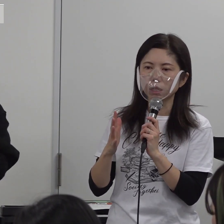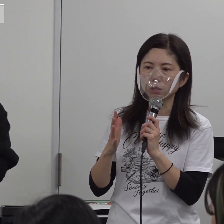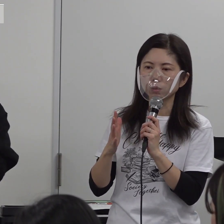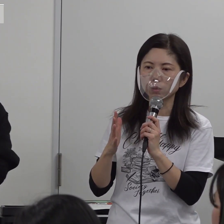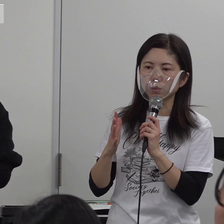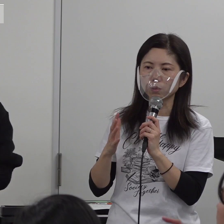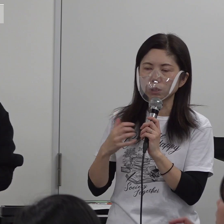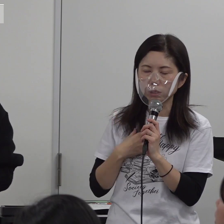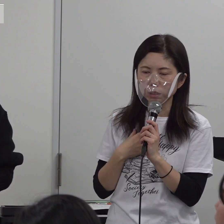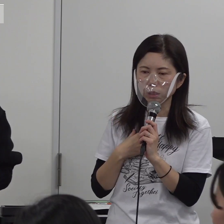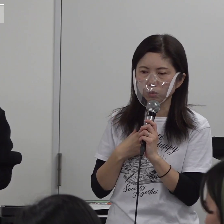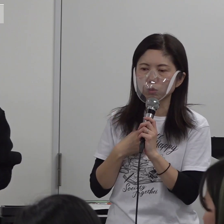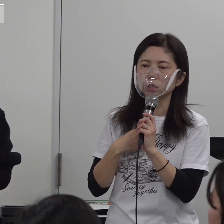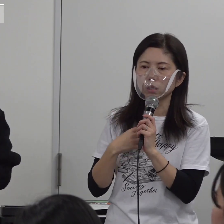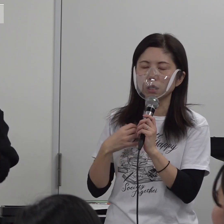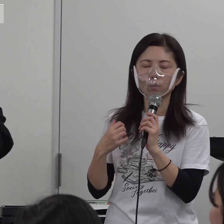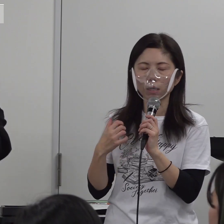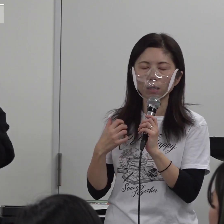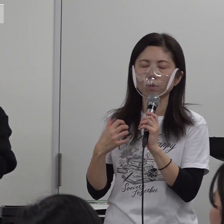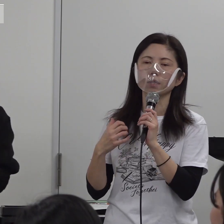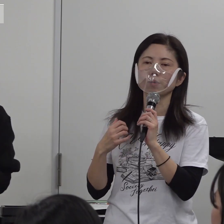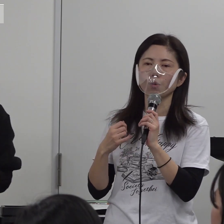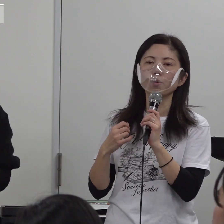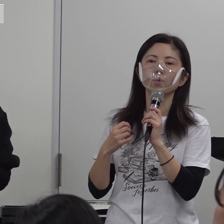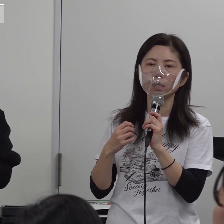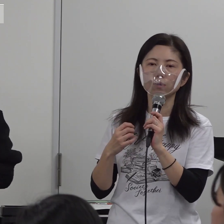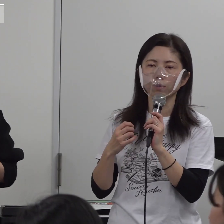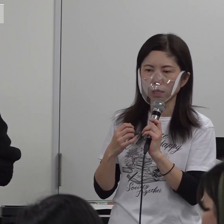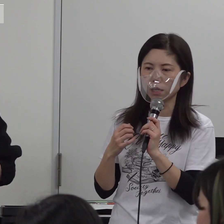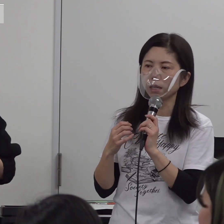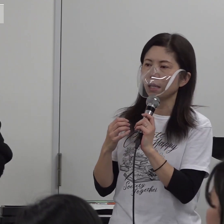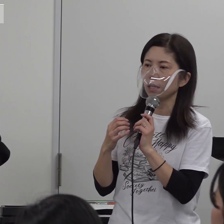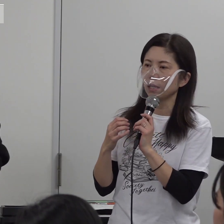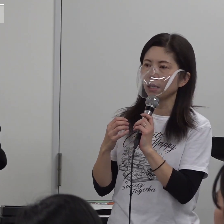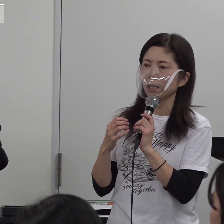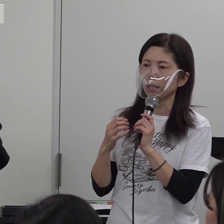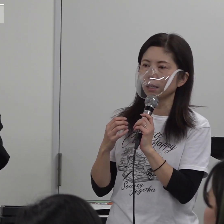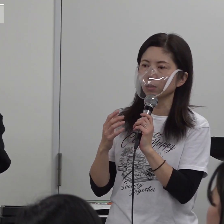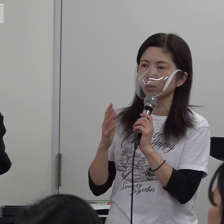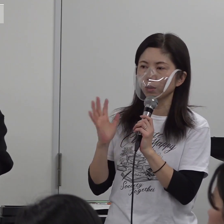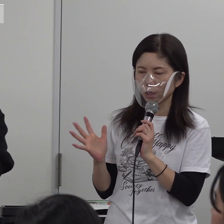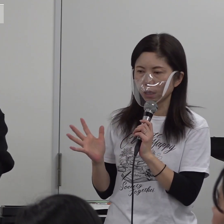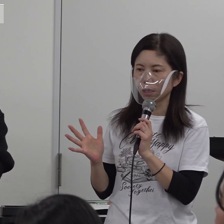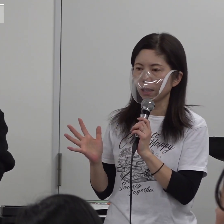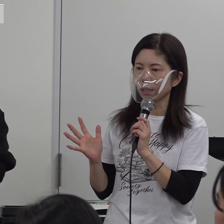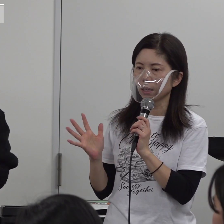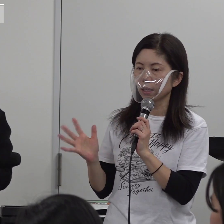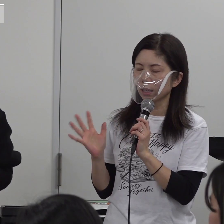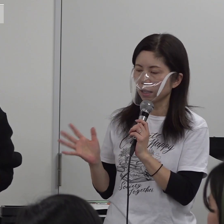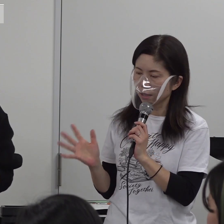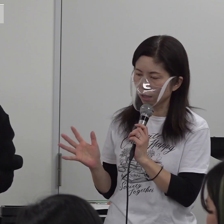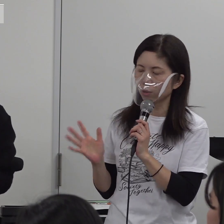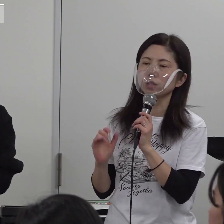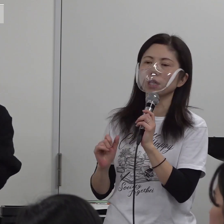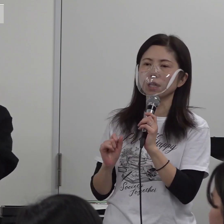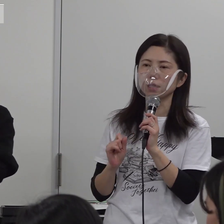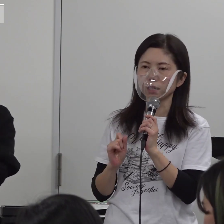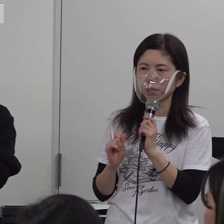ご自身で苦しんでいかれる方も多いのでそういう方々に届いたらいいなと思います